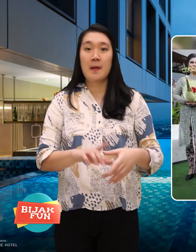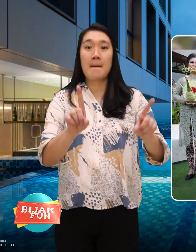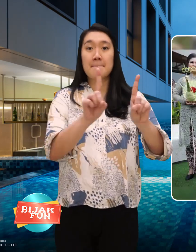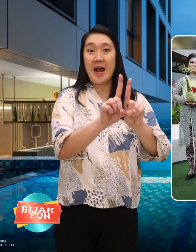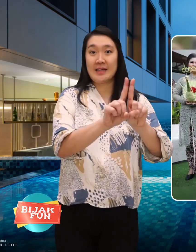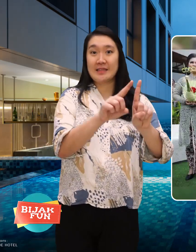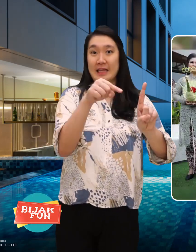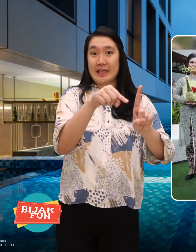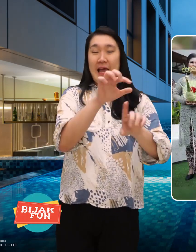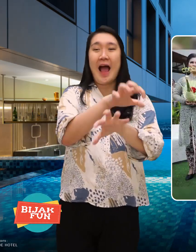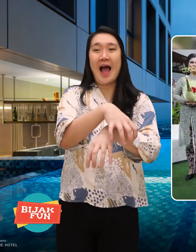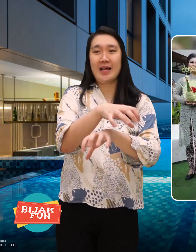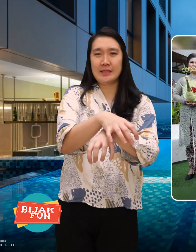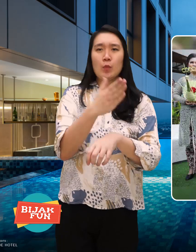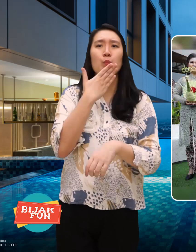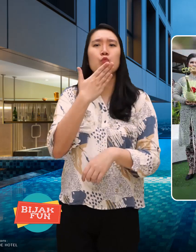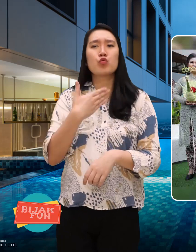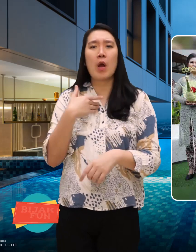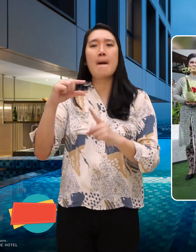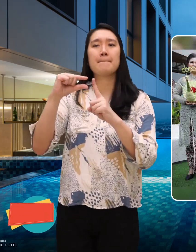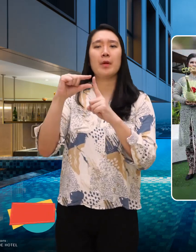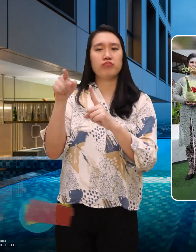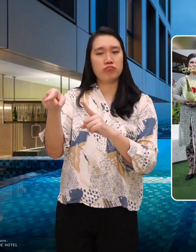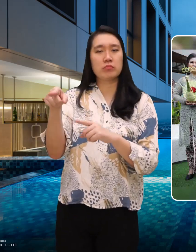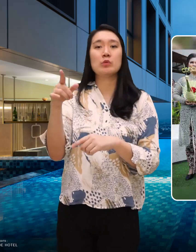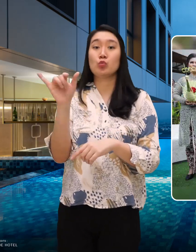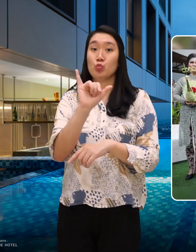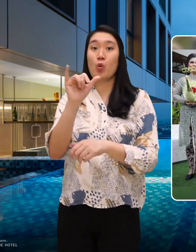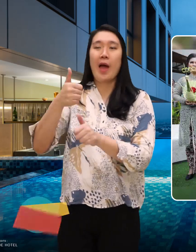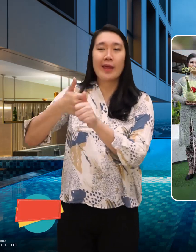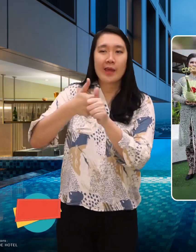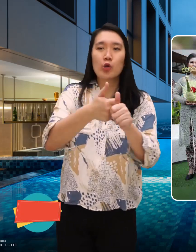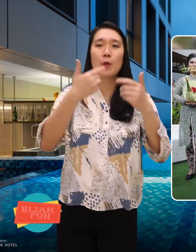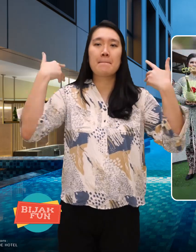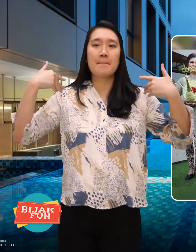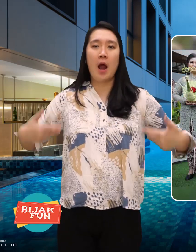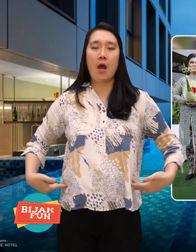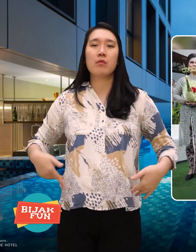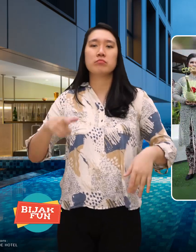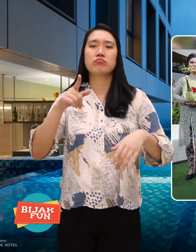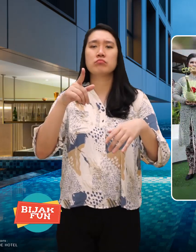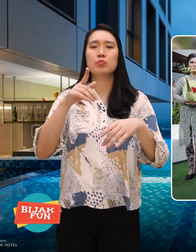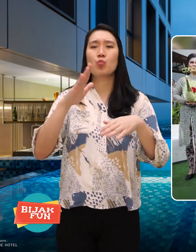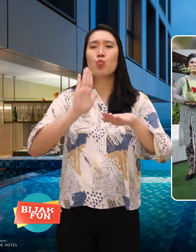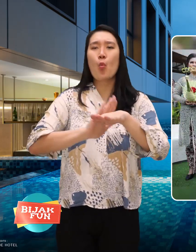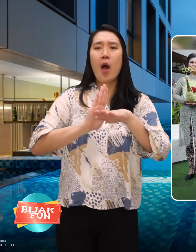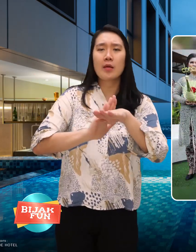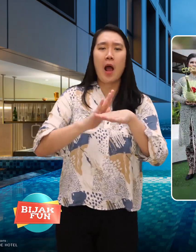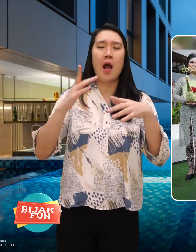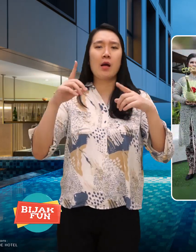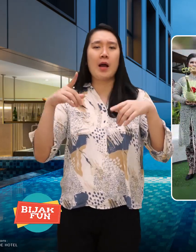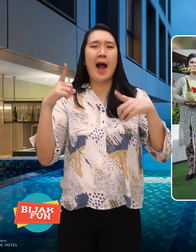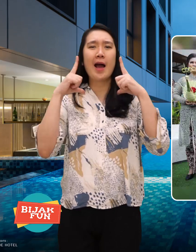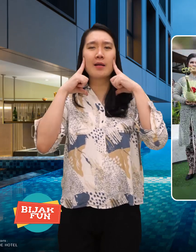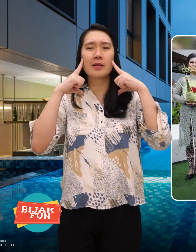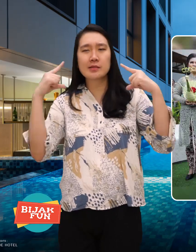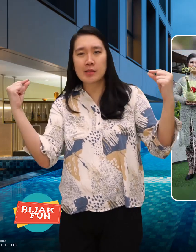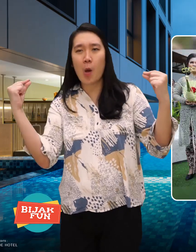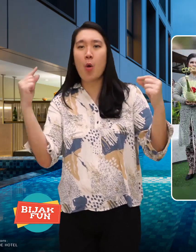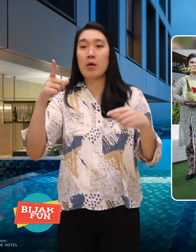Sepasang anjing ini yang pemilik juga ikut memakai baju budaya adat jawa.